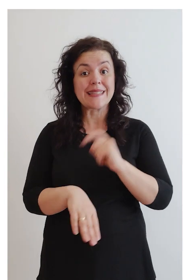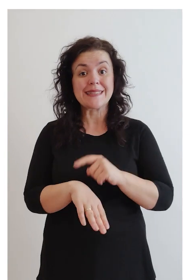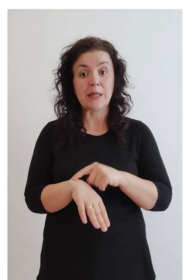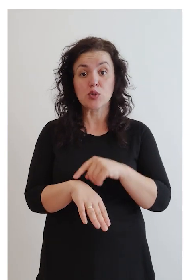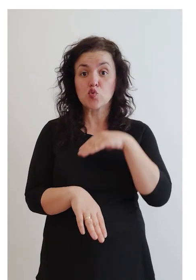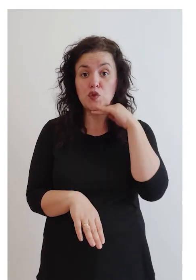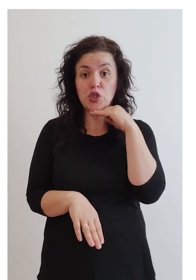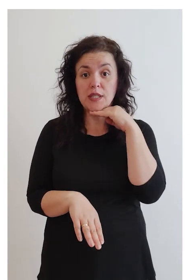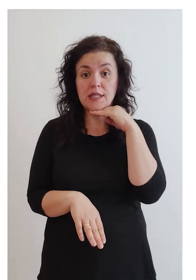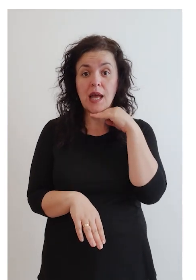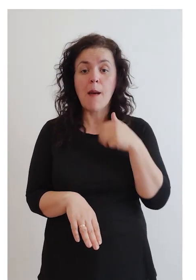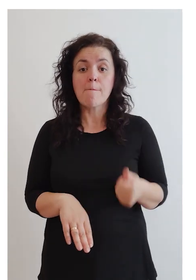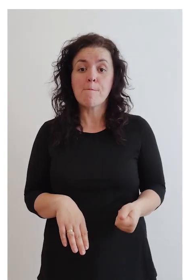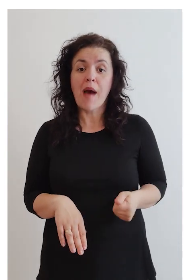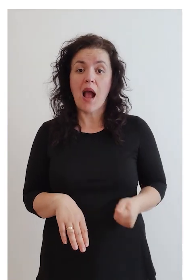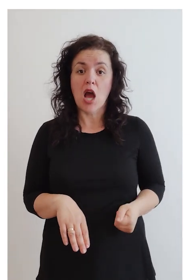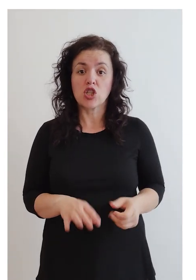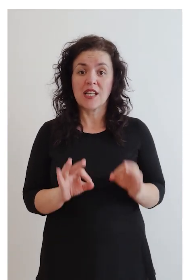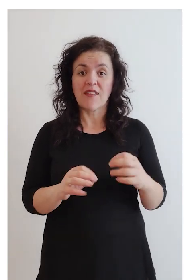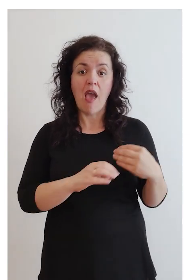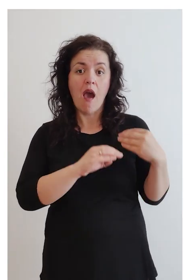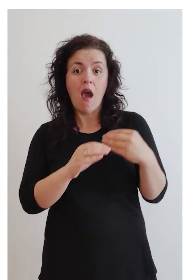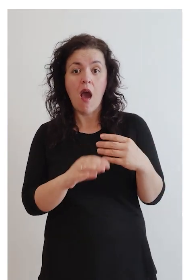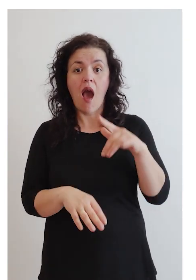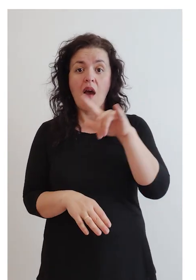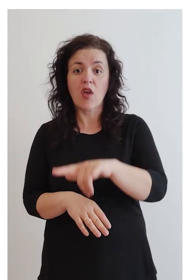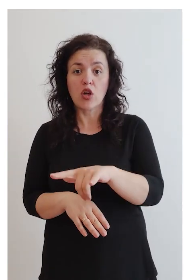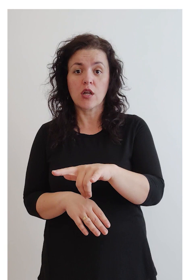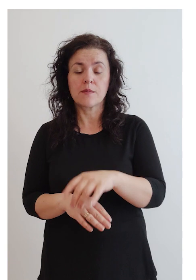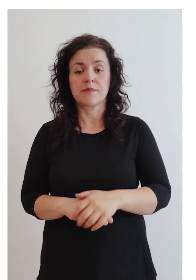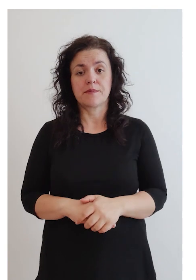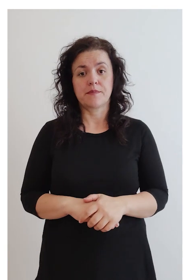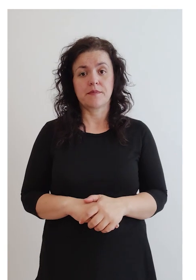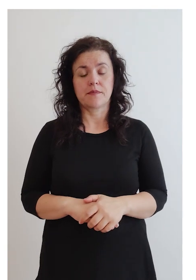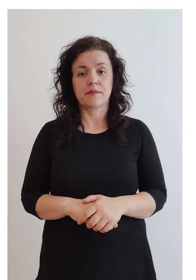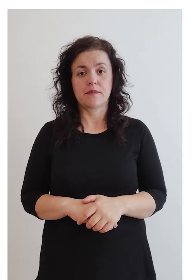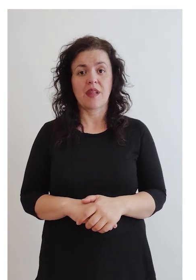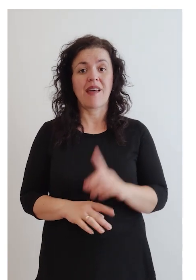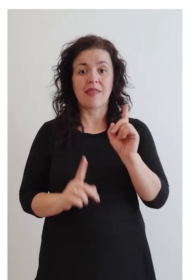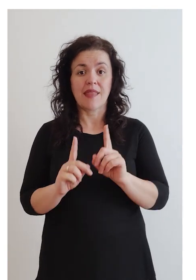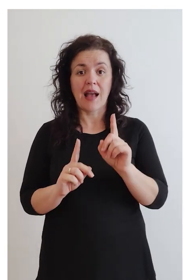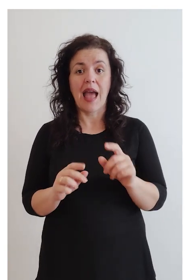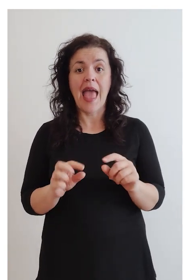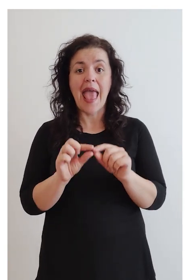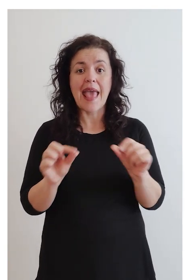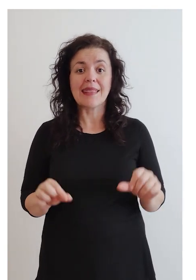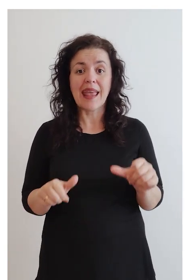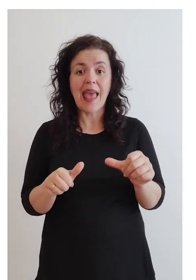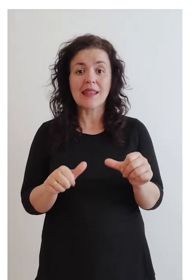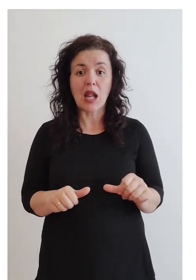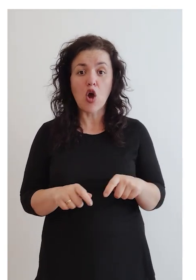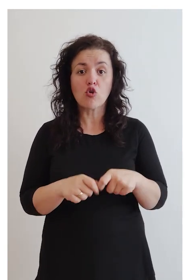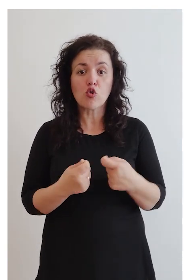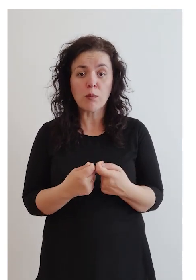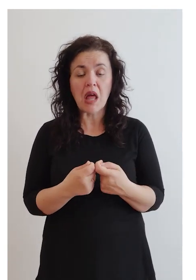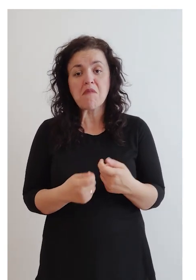Dacă etichetele sunt rupte accidental, este posibil ca aeroportul să nu știe unde să trimită bagajele